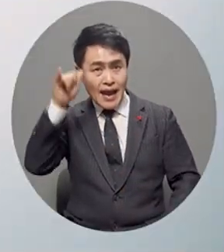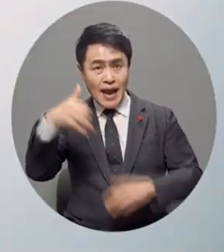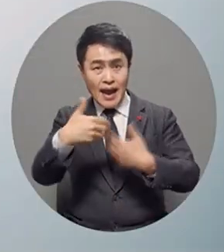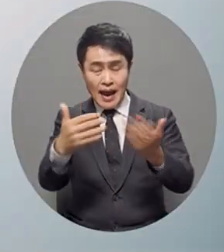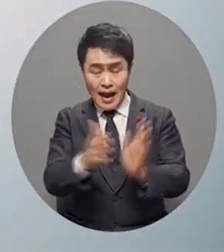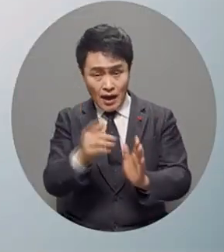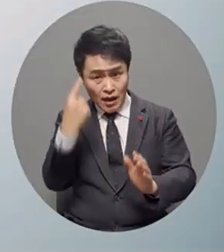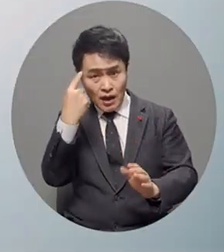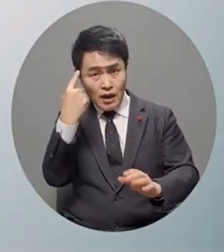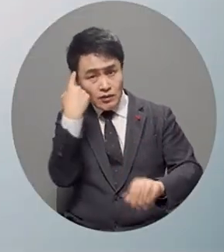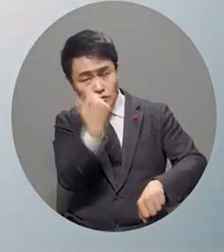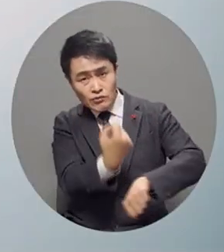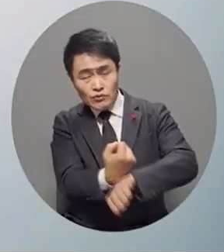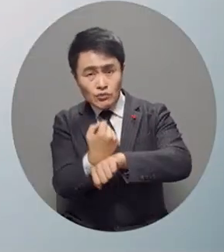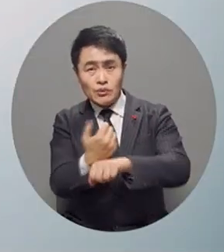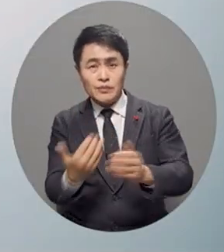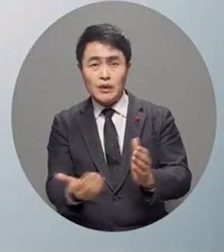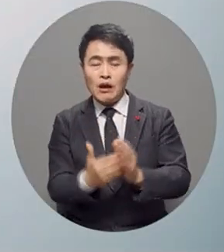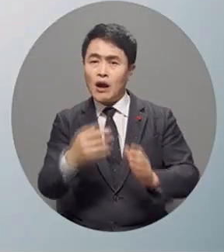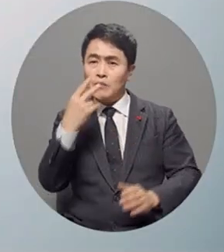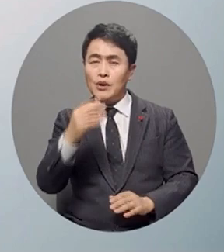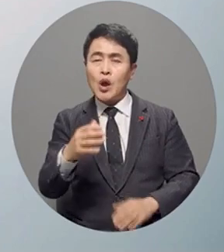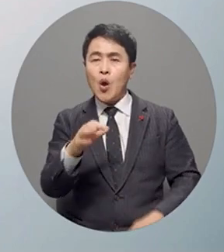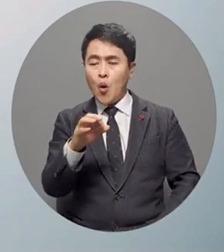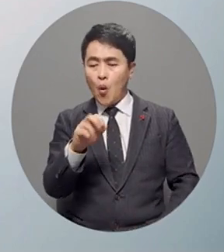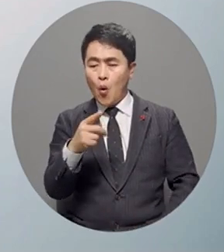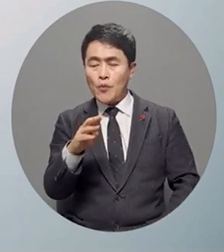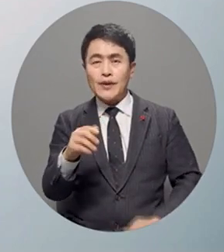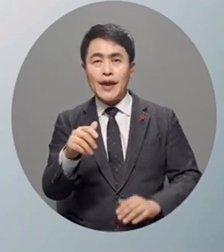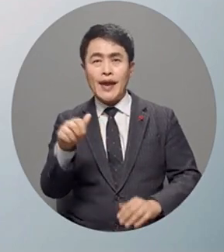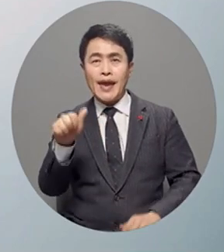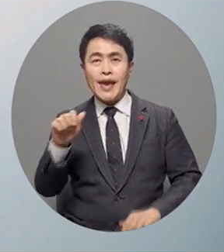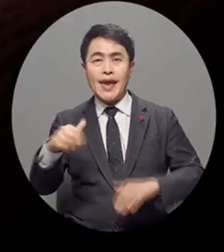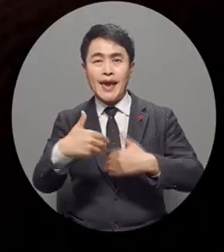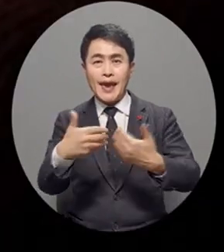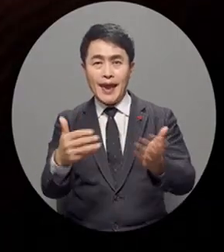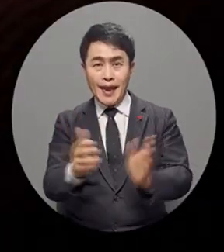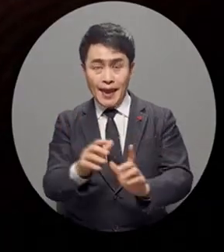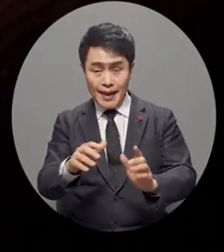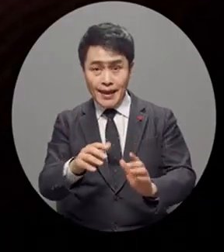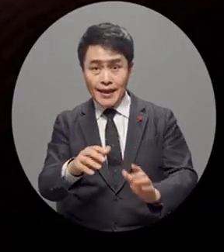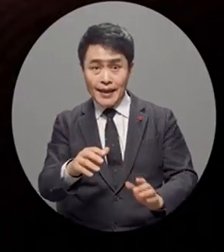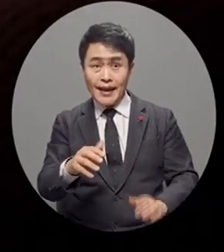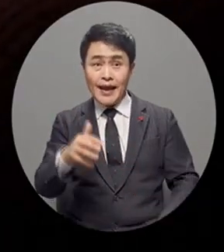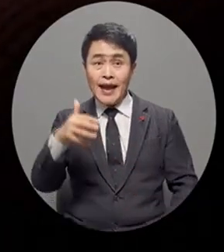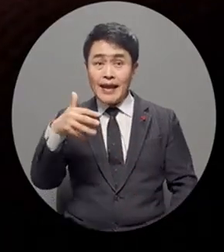AI 기술 경쟁 개발도 본격 시작됐습니다.